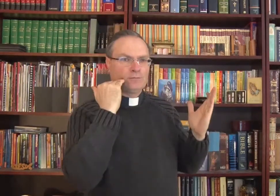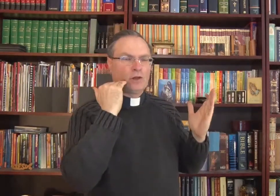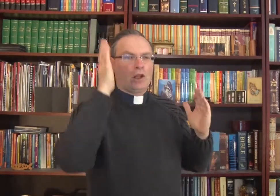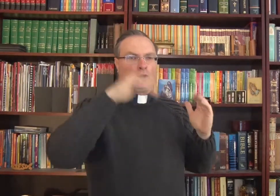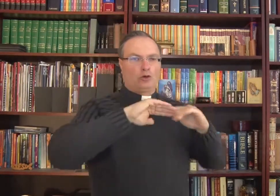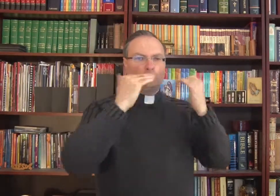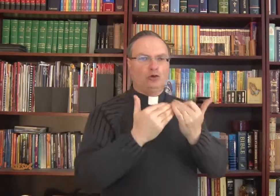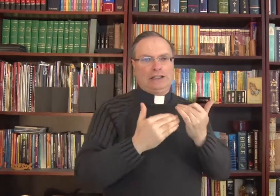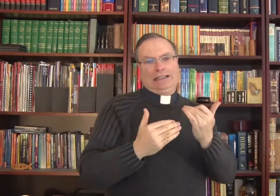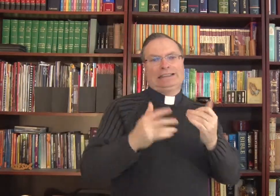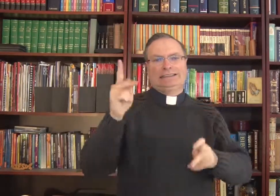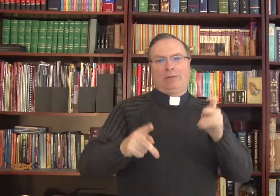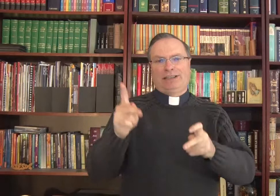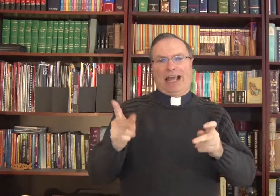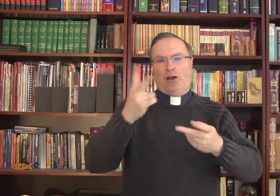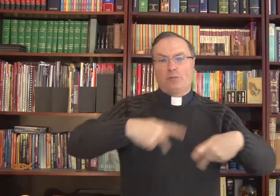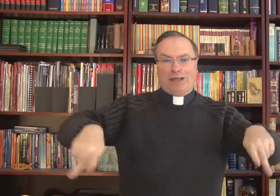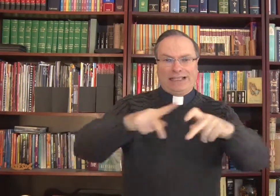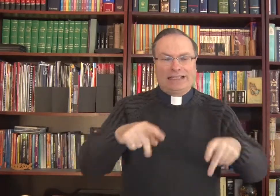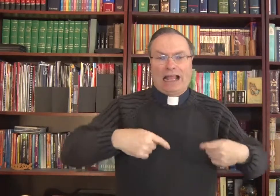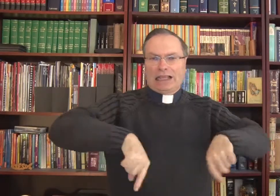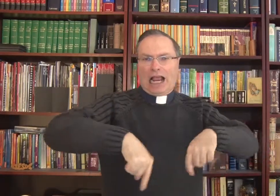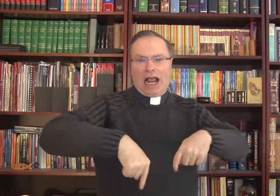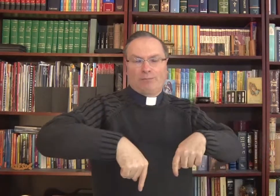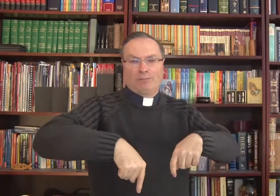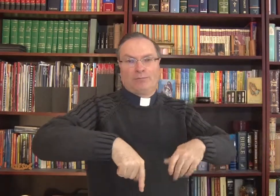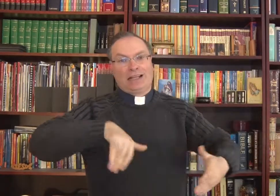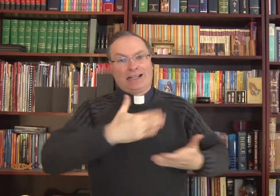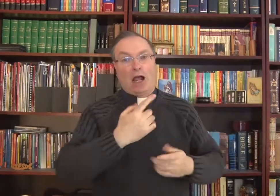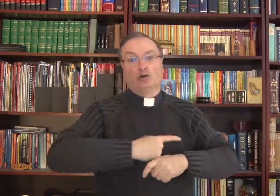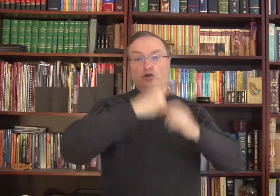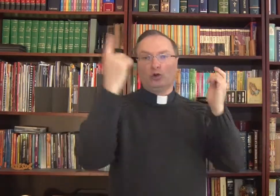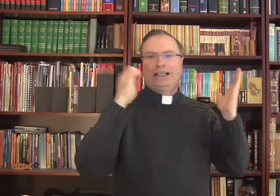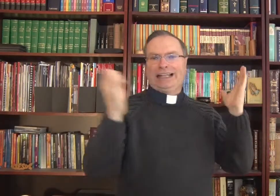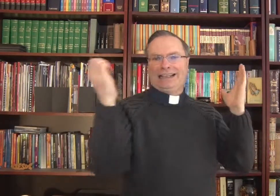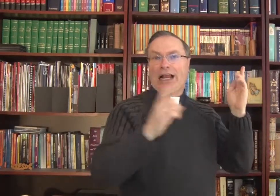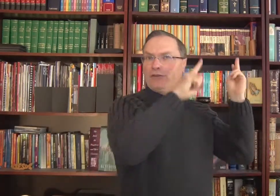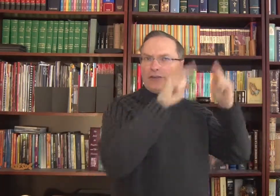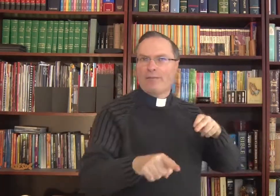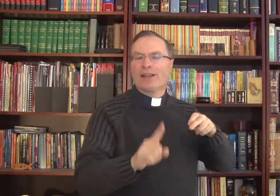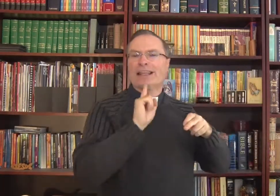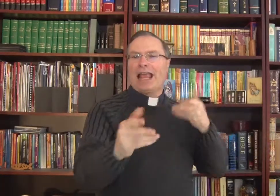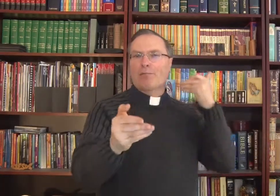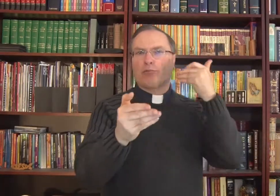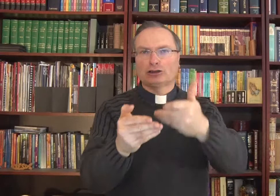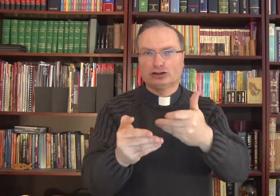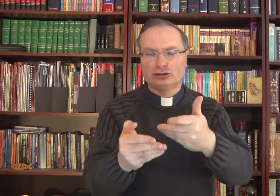Que tous les habitants du pays tremblent, car le jour de l'Éternel vient, il est proche.»